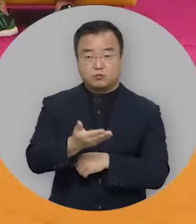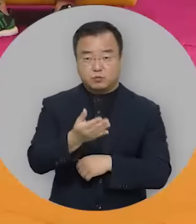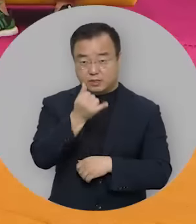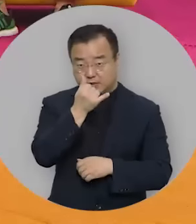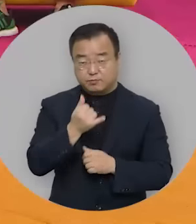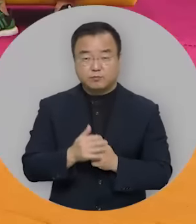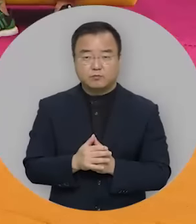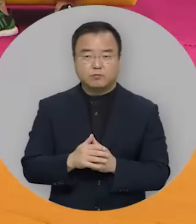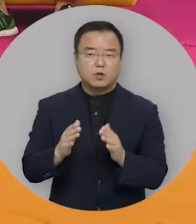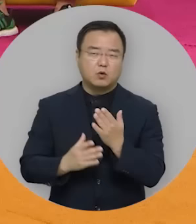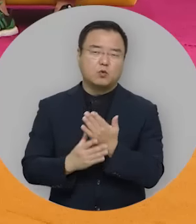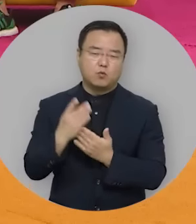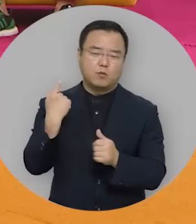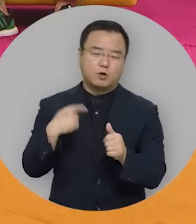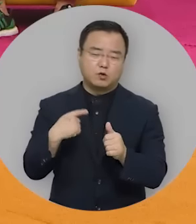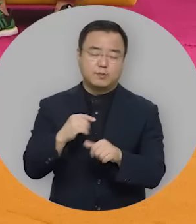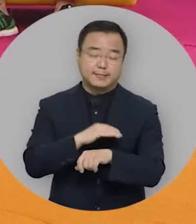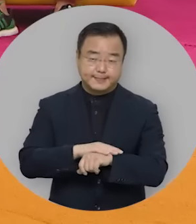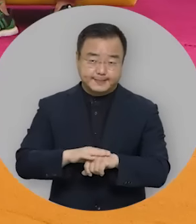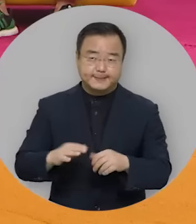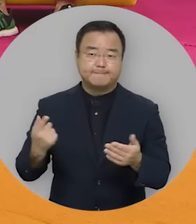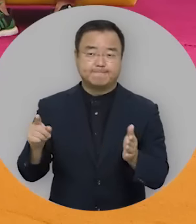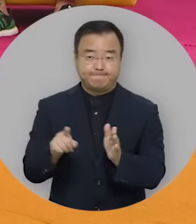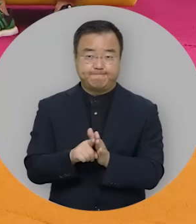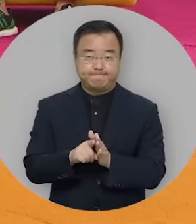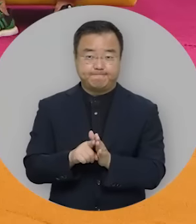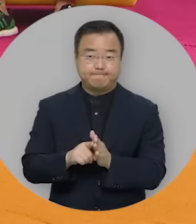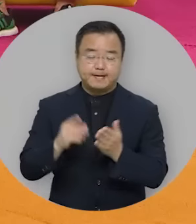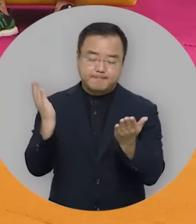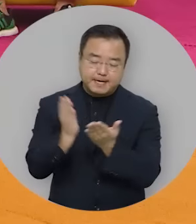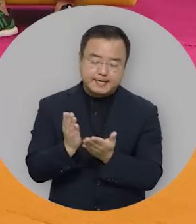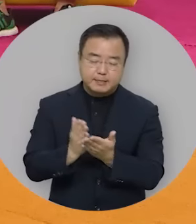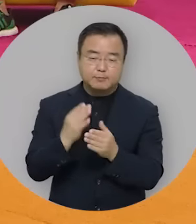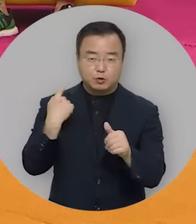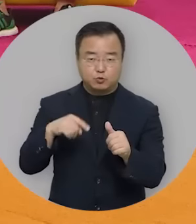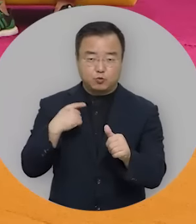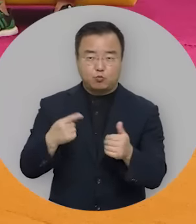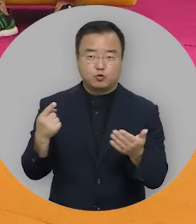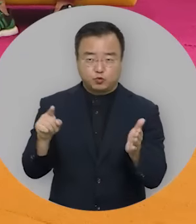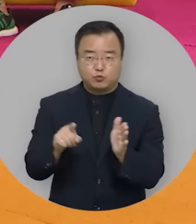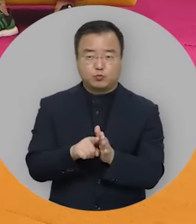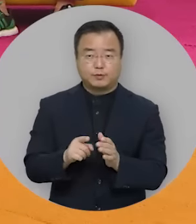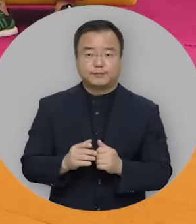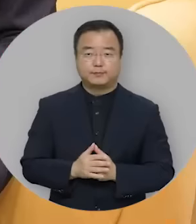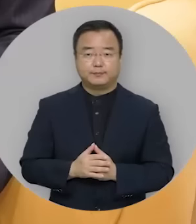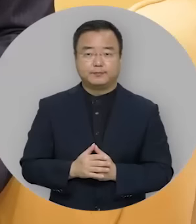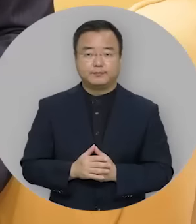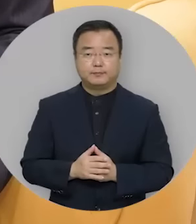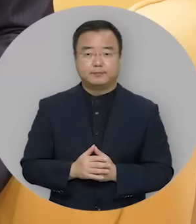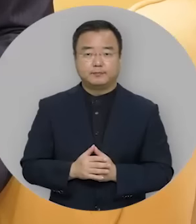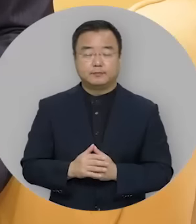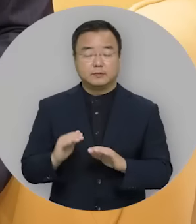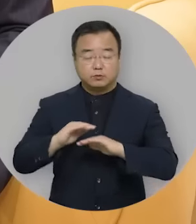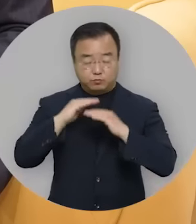이건 다 통합교육을 더 잘하기 위한 방법이고 또 하나는 맞춤형 교육을 위한 것이라고 볼 수 있습니다. 사실 모든 교육에서